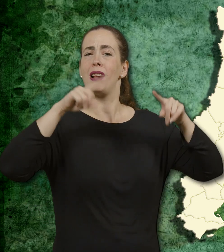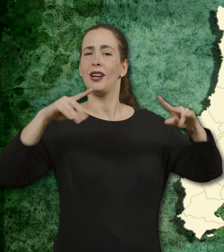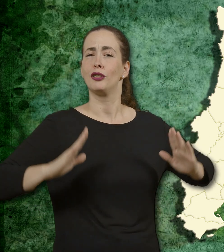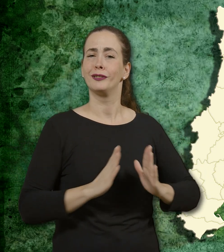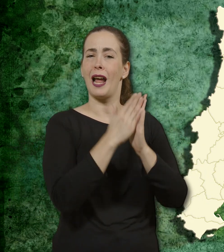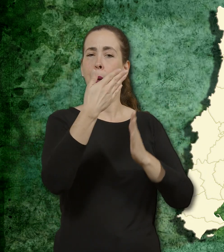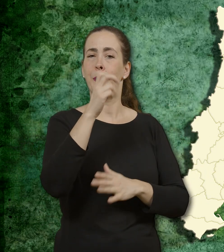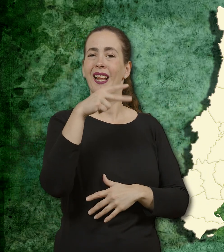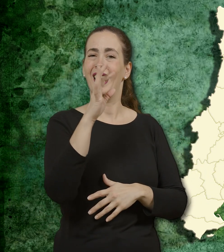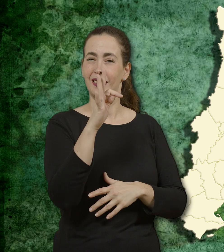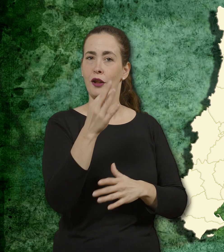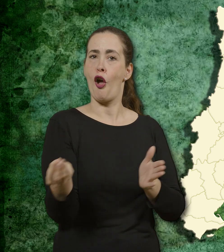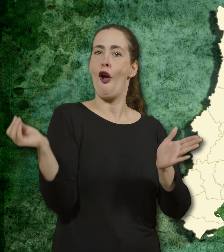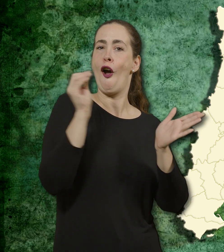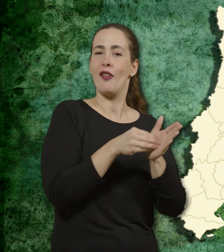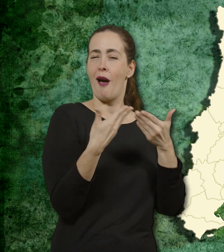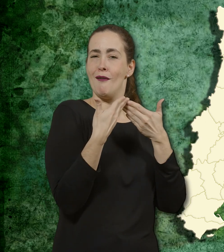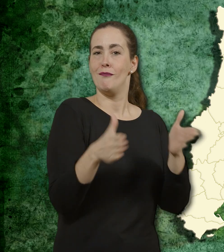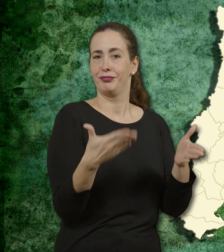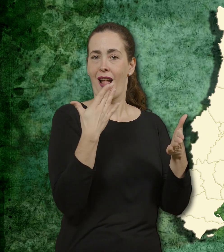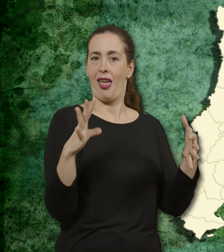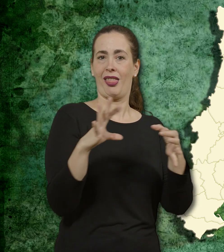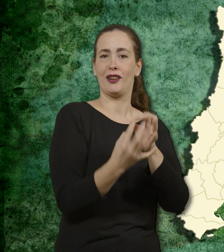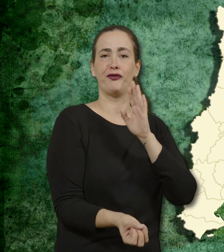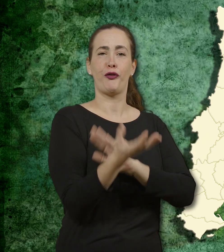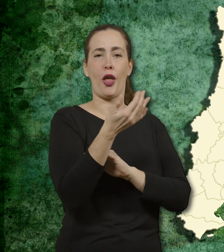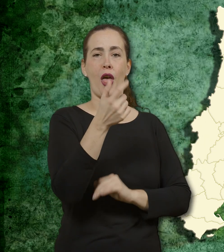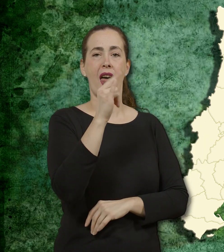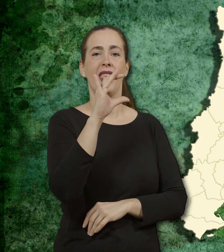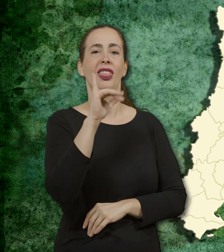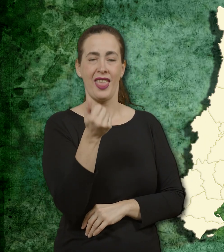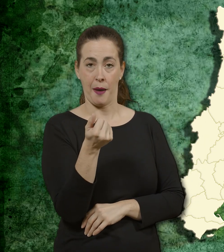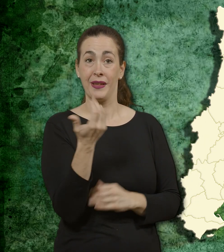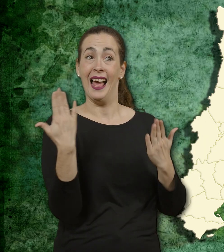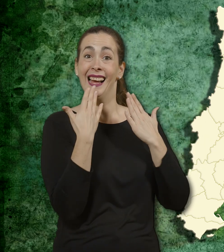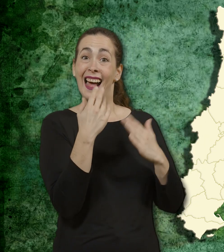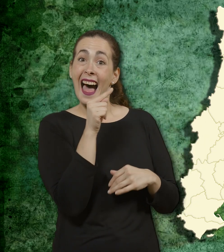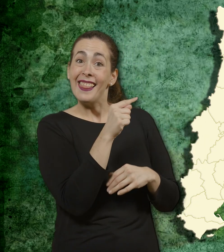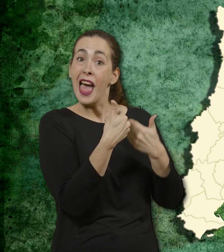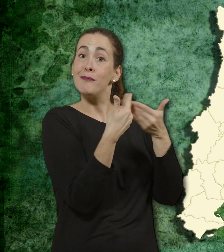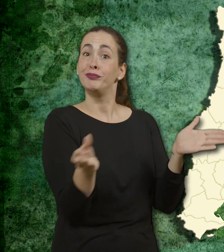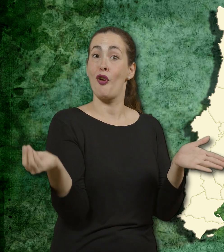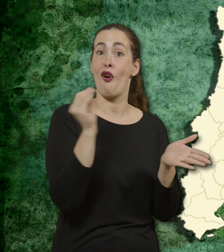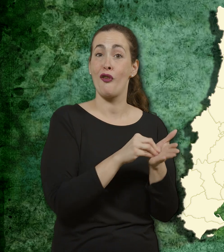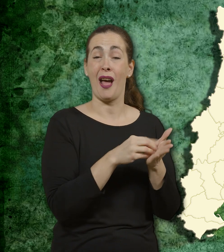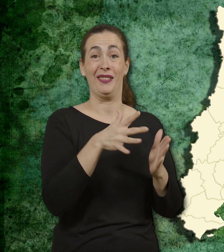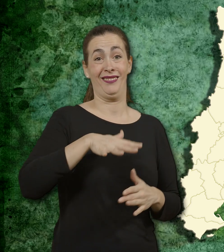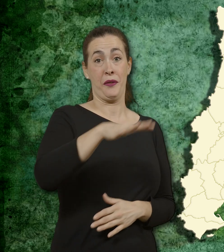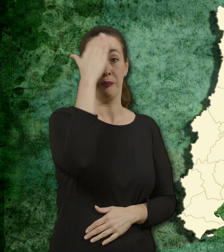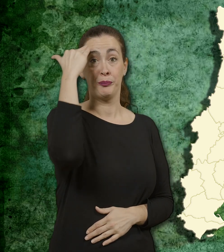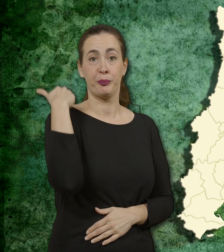amb la Fundació Alícia, Sant Fruitós de Bages manté el nucli antic